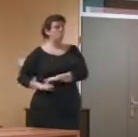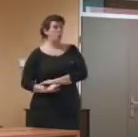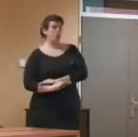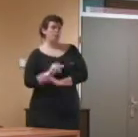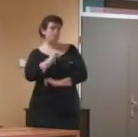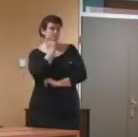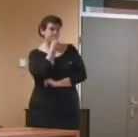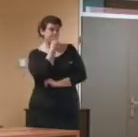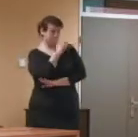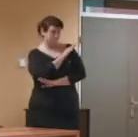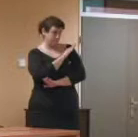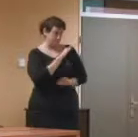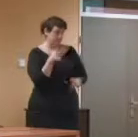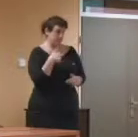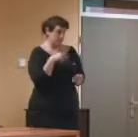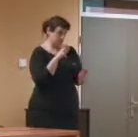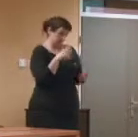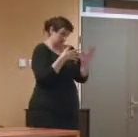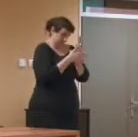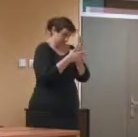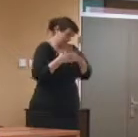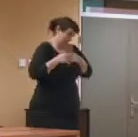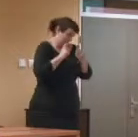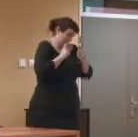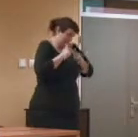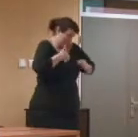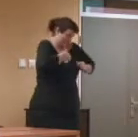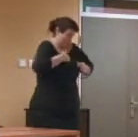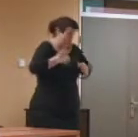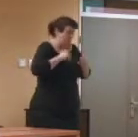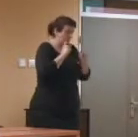esa es un poco la parte de periodista escritor del libro, me lo pasé muy bien escribiendo